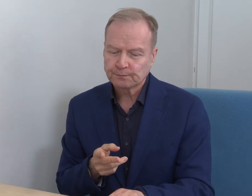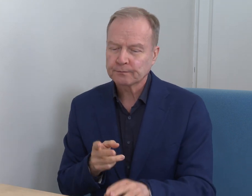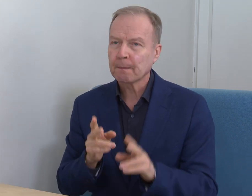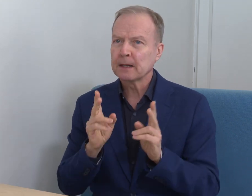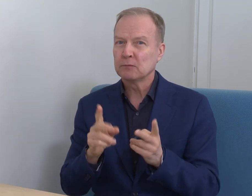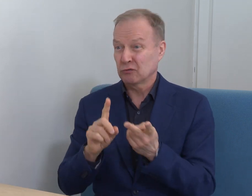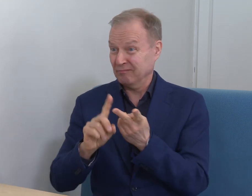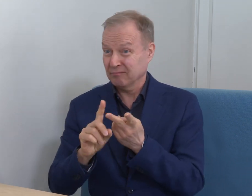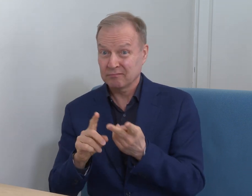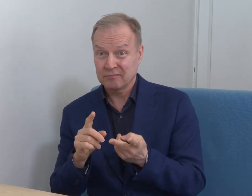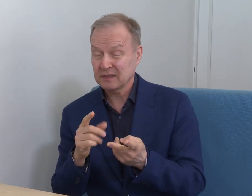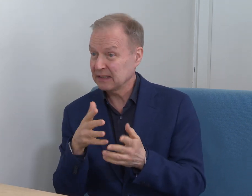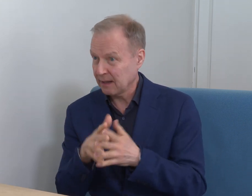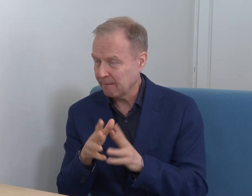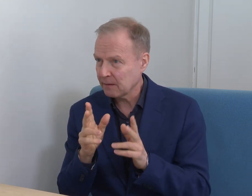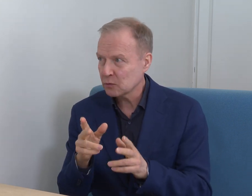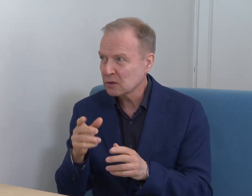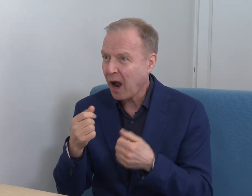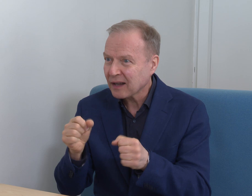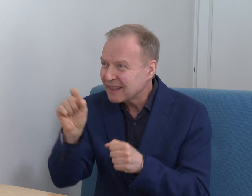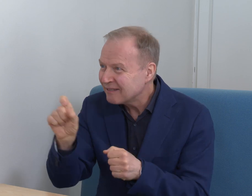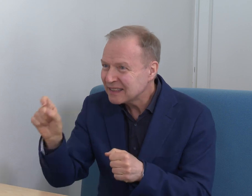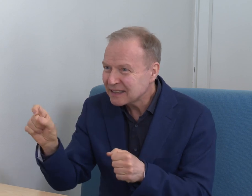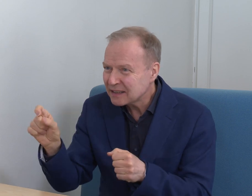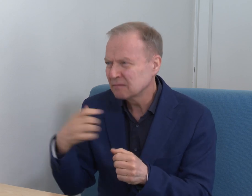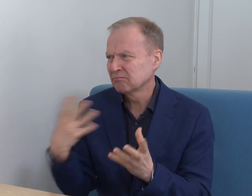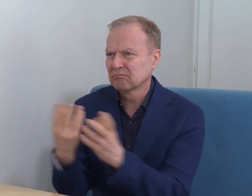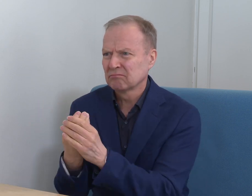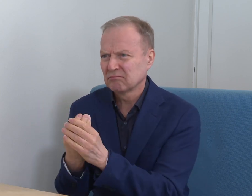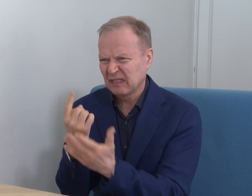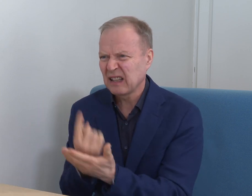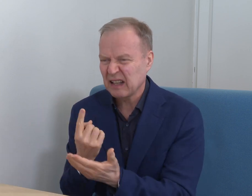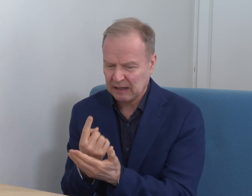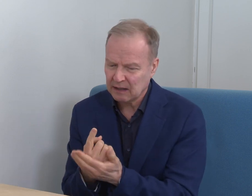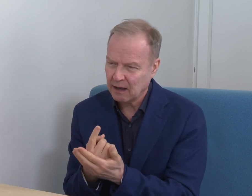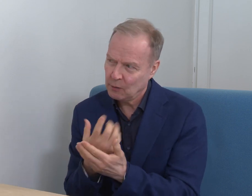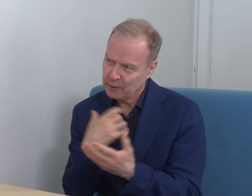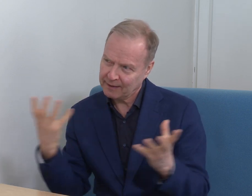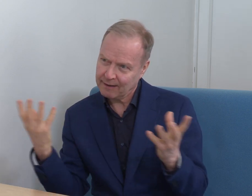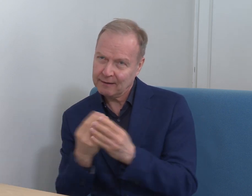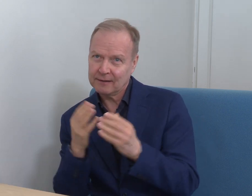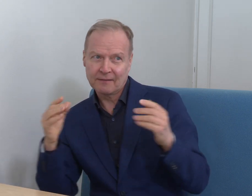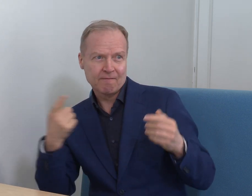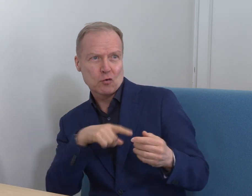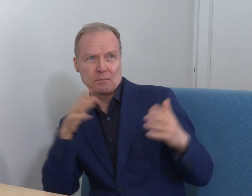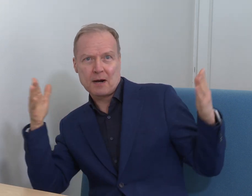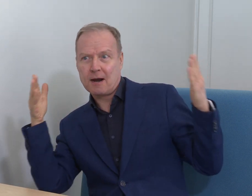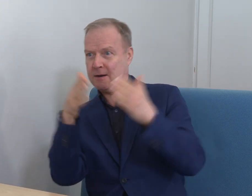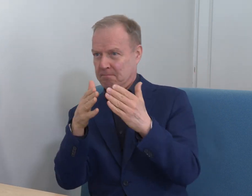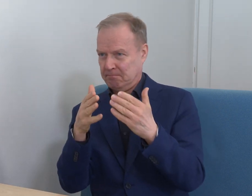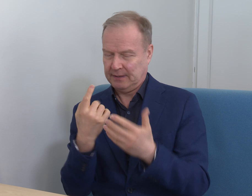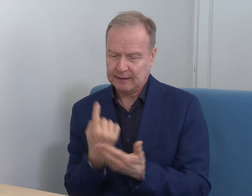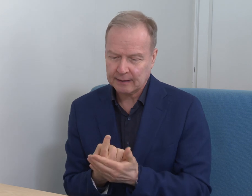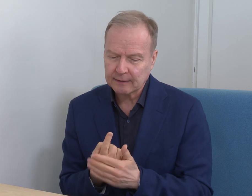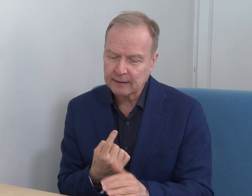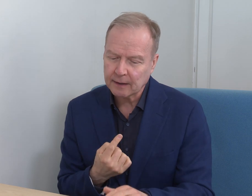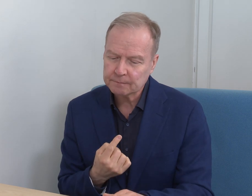Yhteistyö muiden aktivistien kanssa on myös hyvin tärkeää yhteisen tavoitteen saavuttamiseksi.